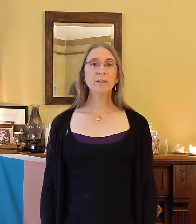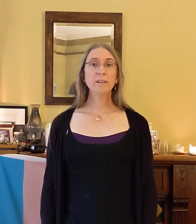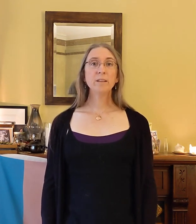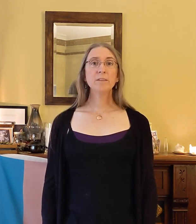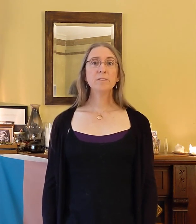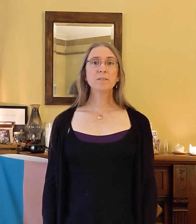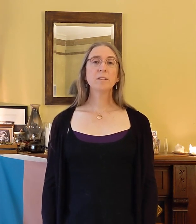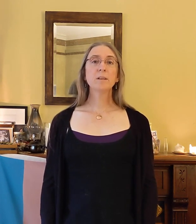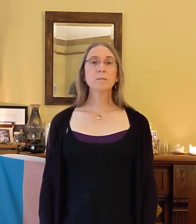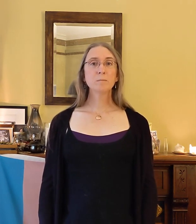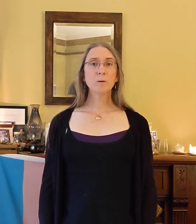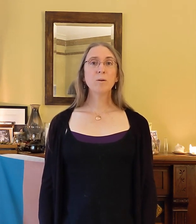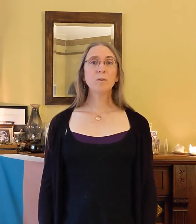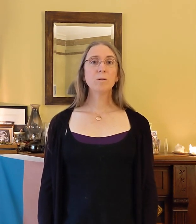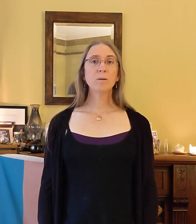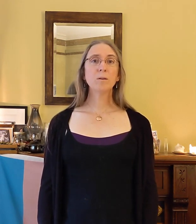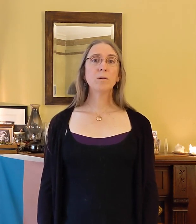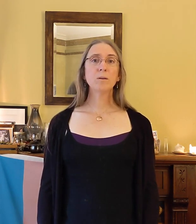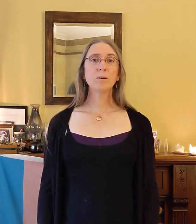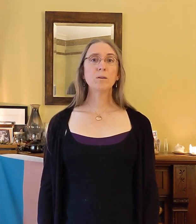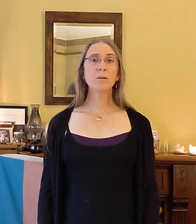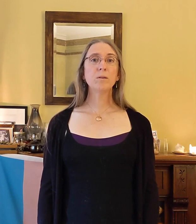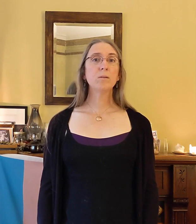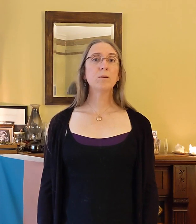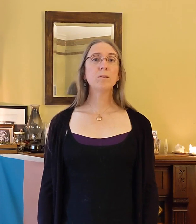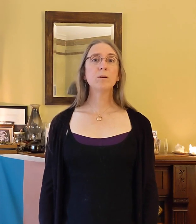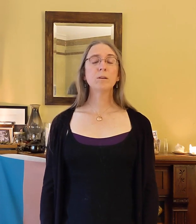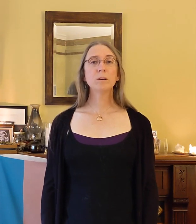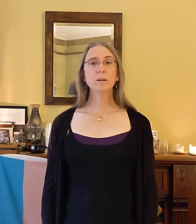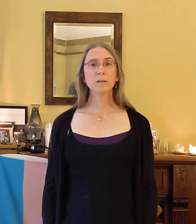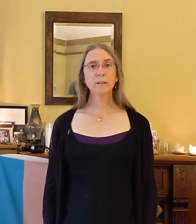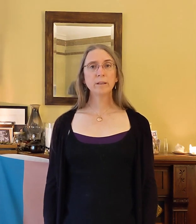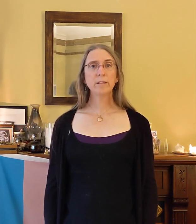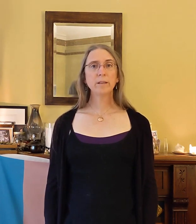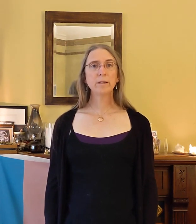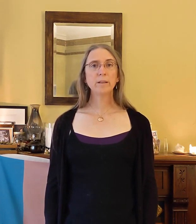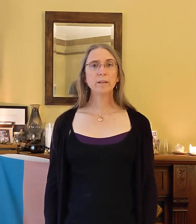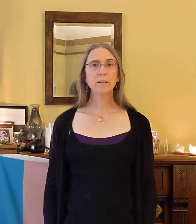En esta mañana